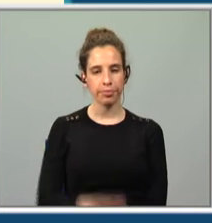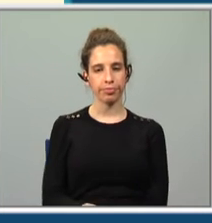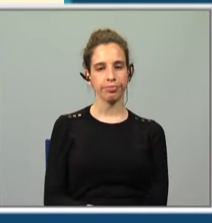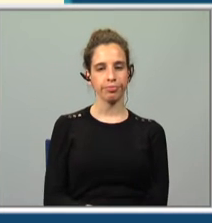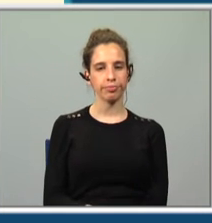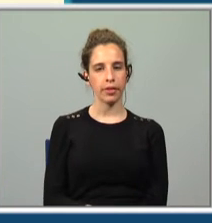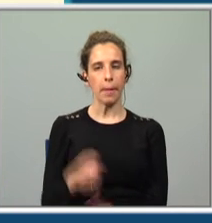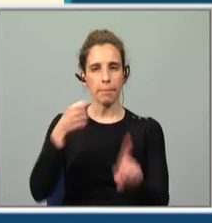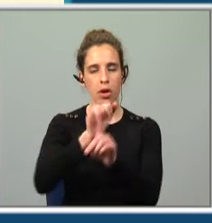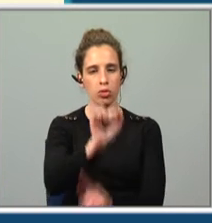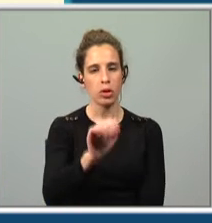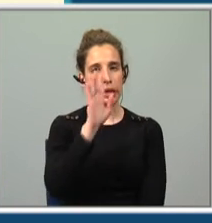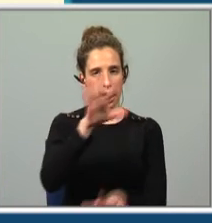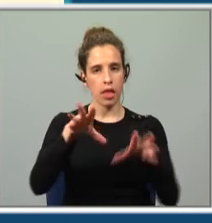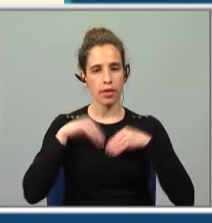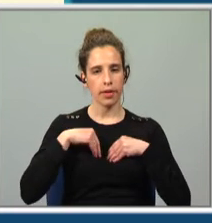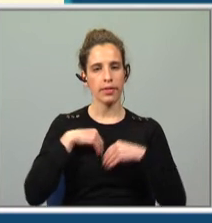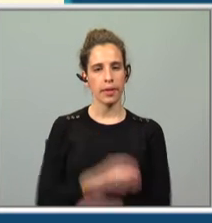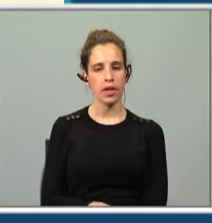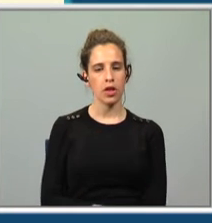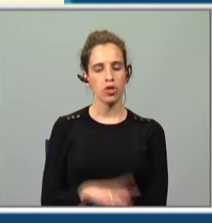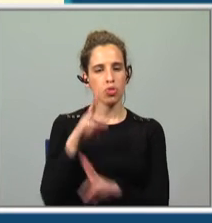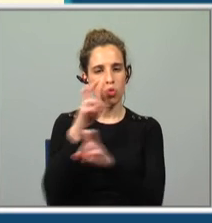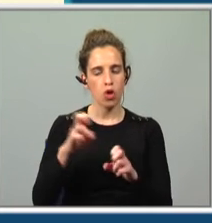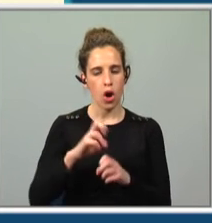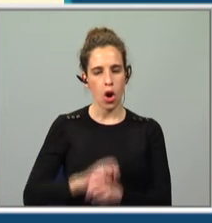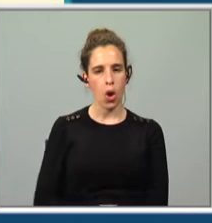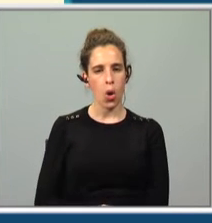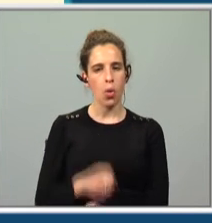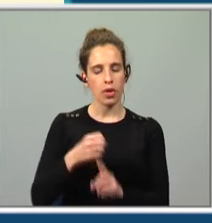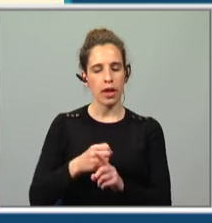acreditam caso aceitos e se ferrar o mistério do tesouro na nossa linha e 相信如果被接受並搞砸我們線路上的寶藏之謎和